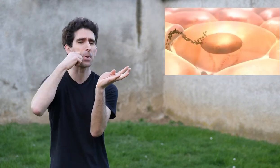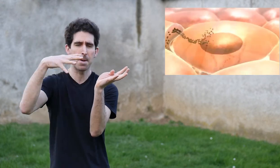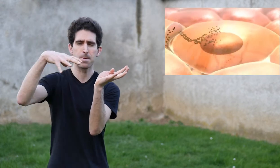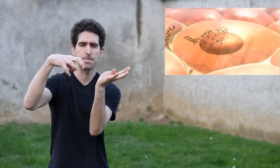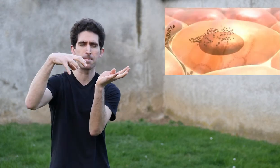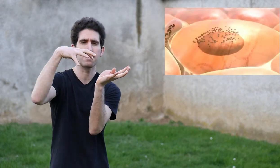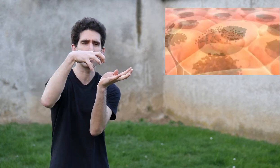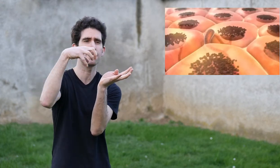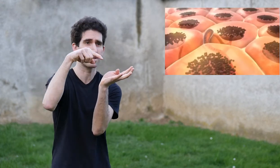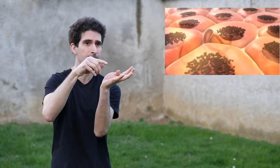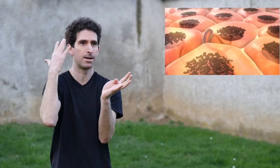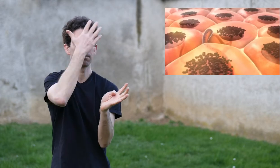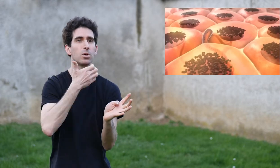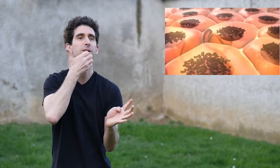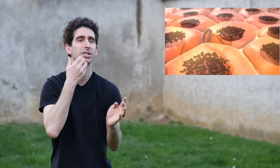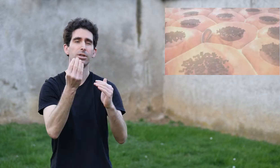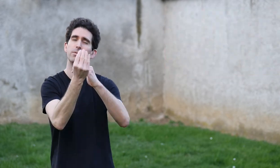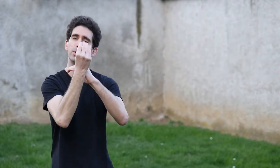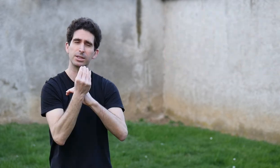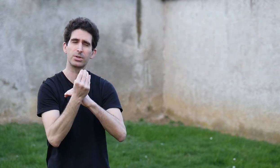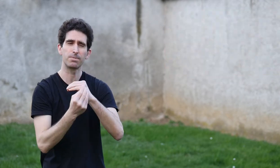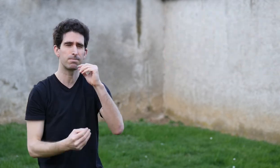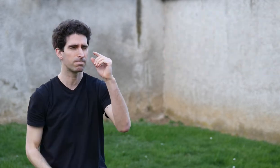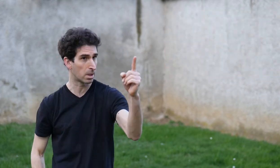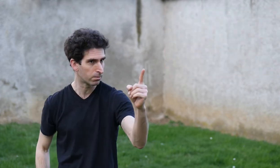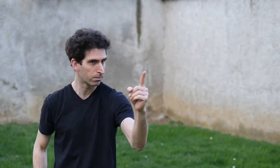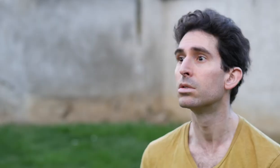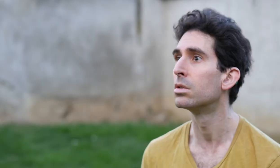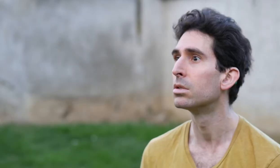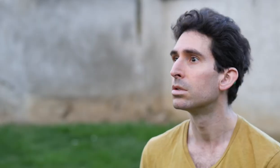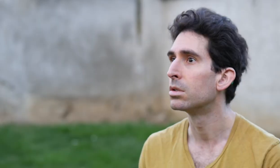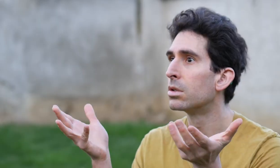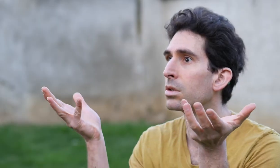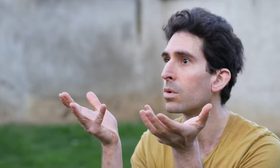La peau fonce : c'est le bronzage qui nous protège. Mais ! Quoi ?